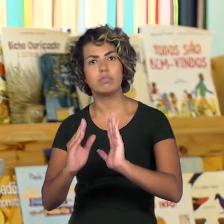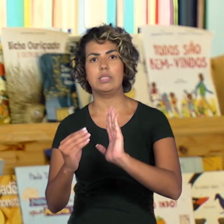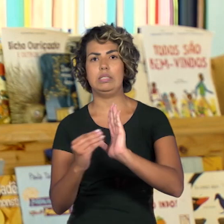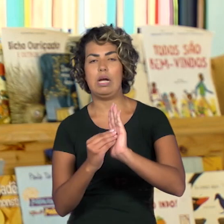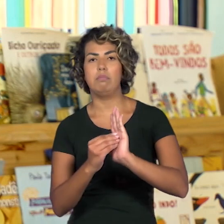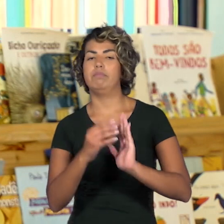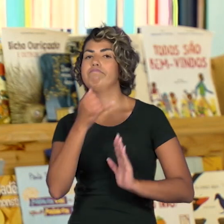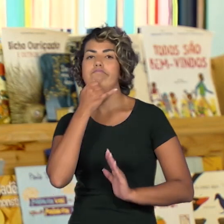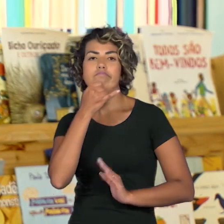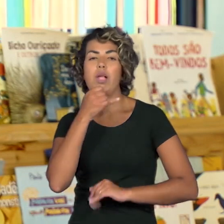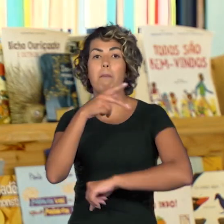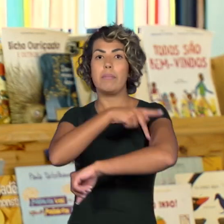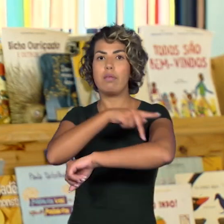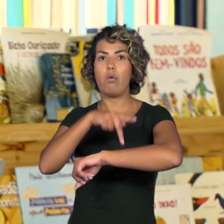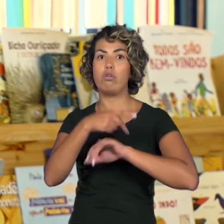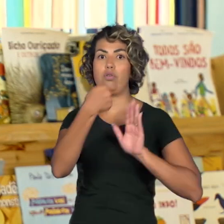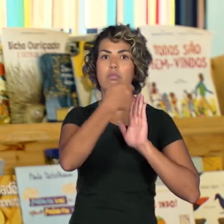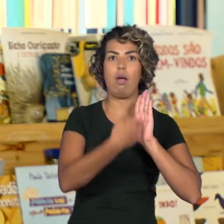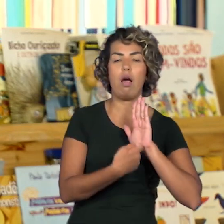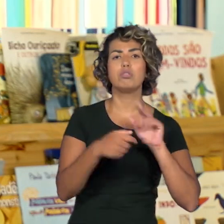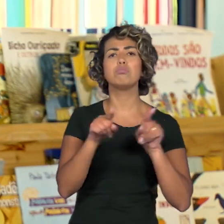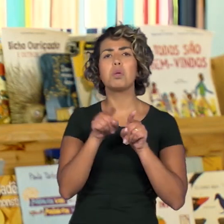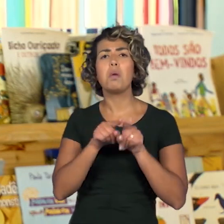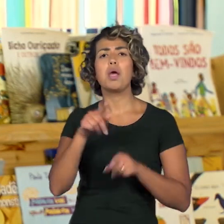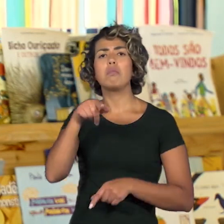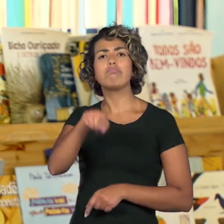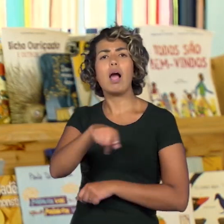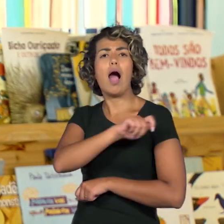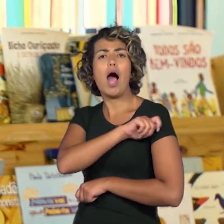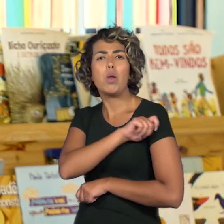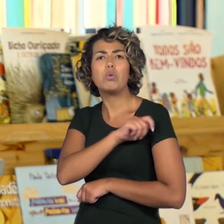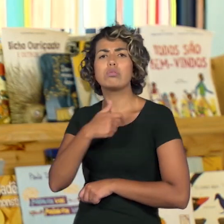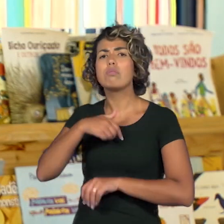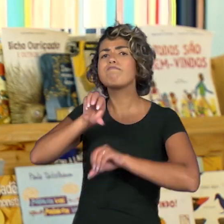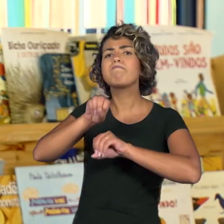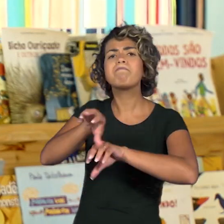A CARTA PEDAGÓGICA, A CARTA DE INTENÇÕES E OS DEMAIS REGISTROS